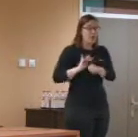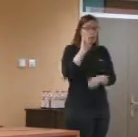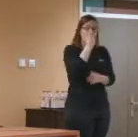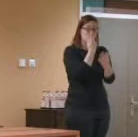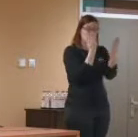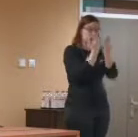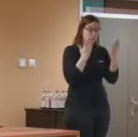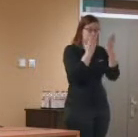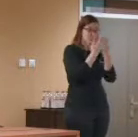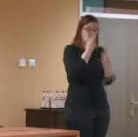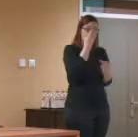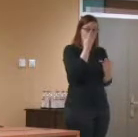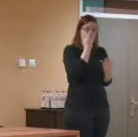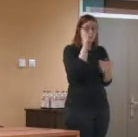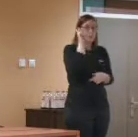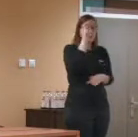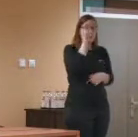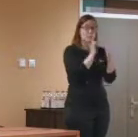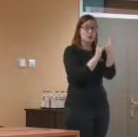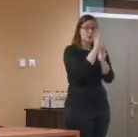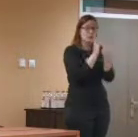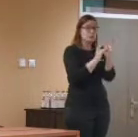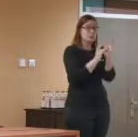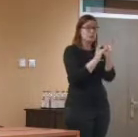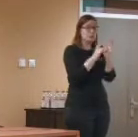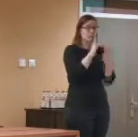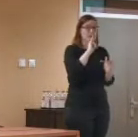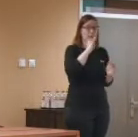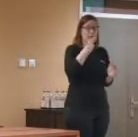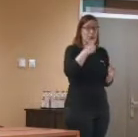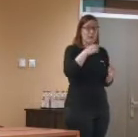Jesús Ignacio Sánchez Cuenca, "La impotencia de la democracia", en el cual